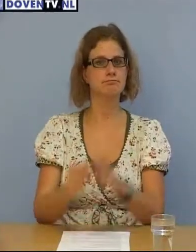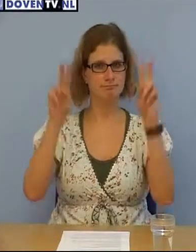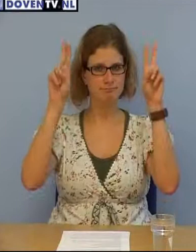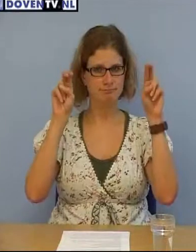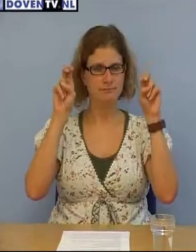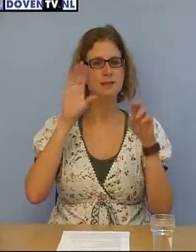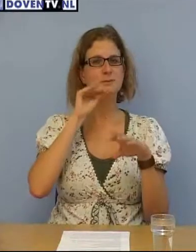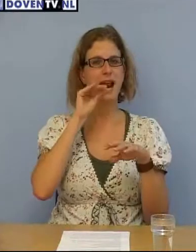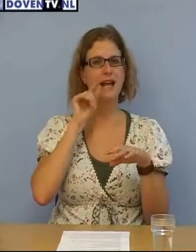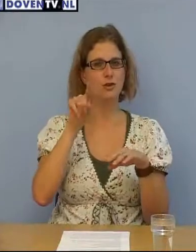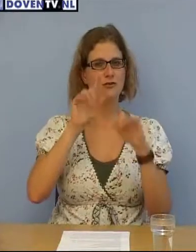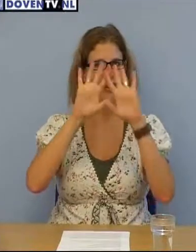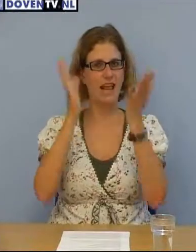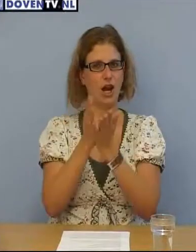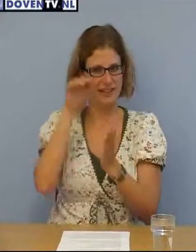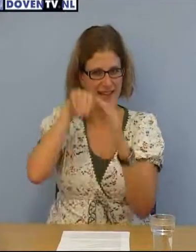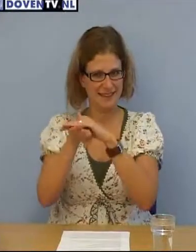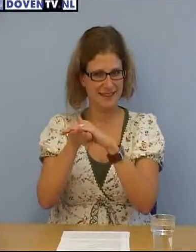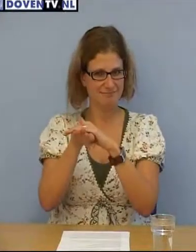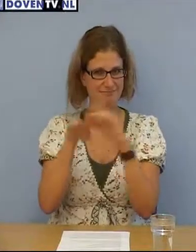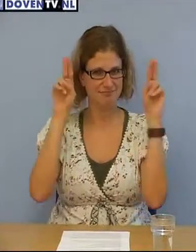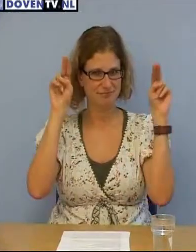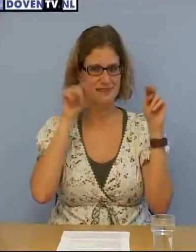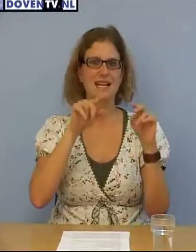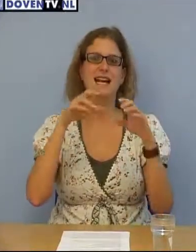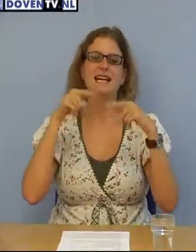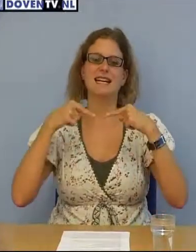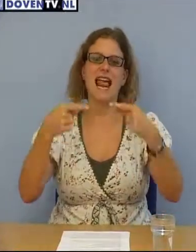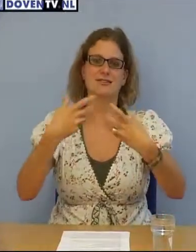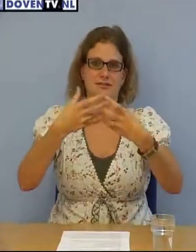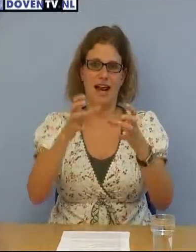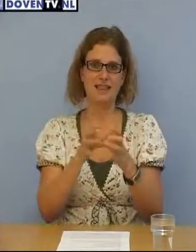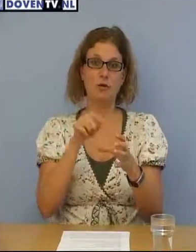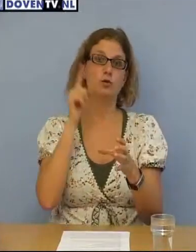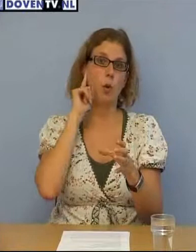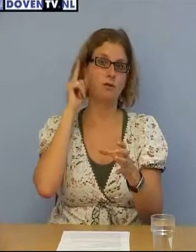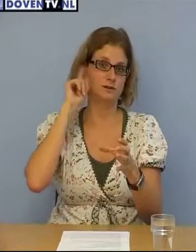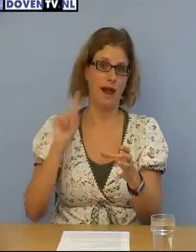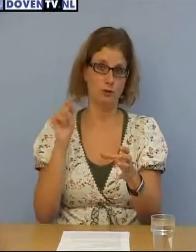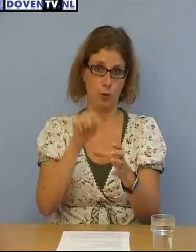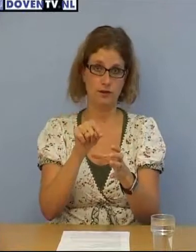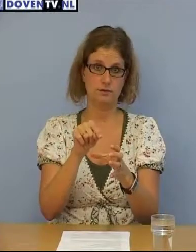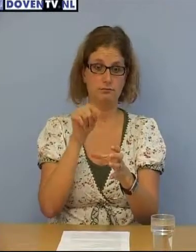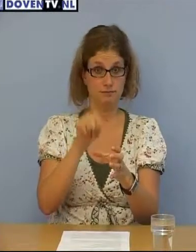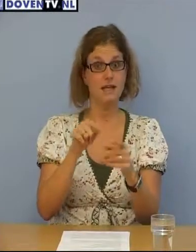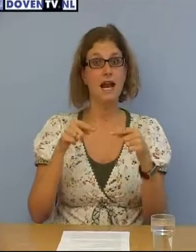Sprekend de wereld in is een reisvereniging voor doven en slechthorenden.